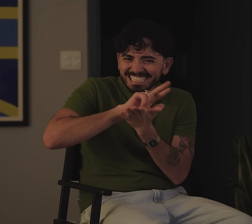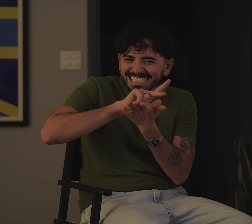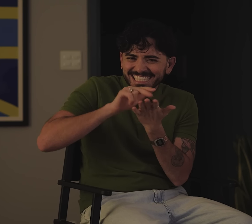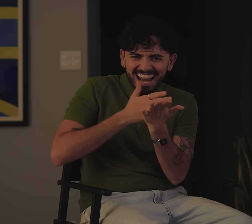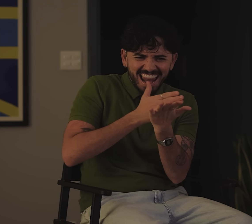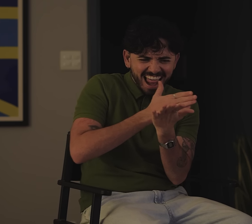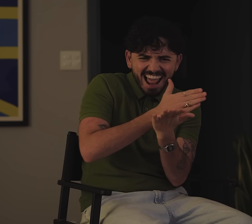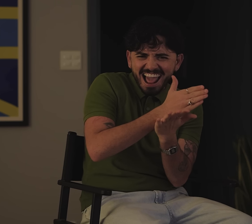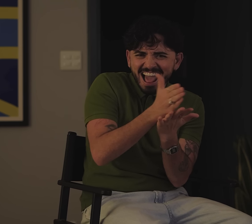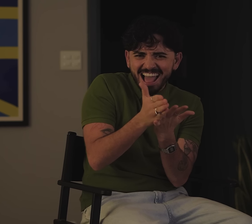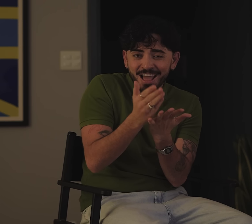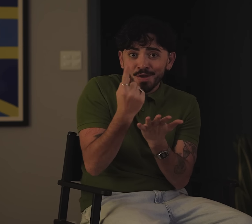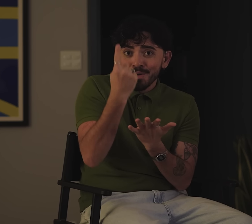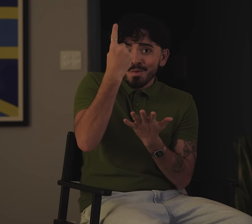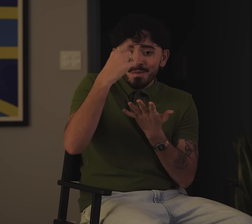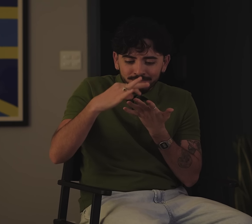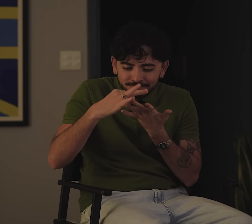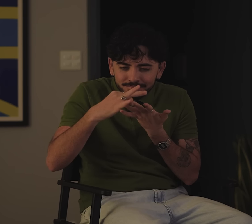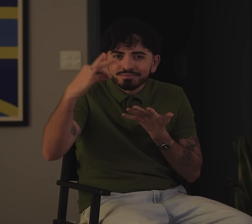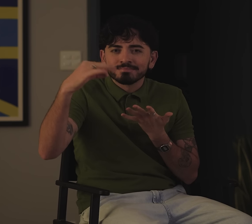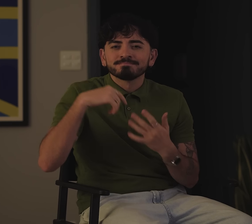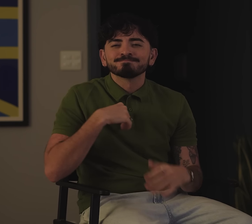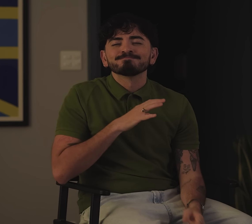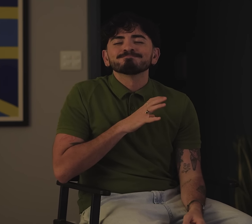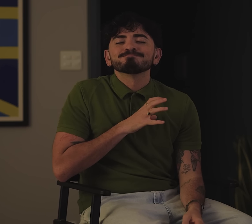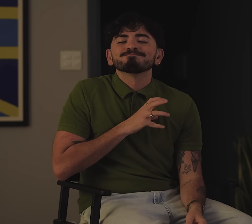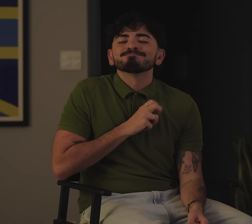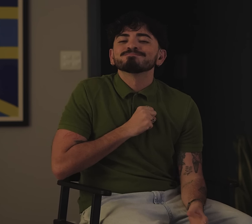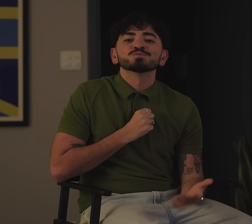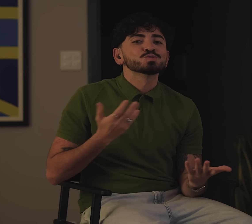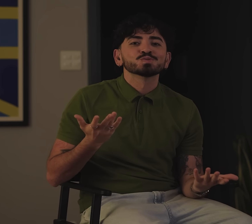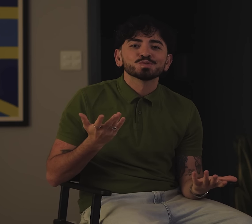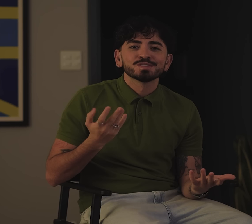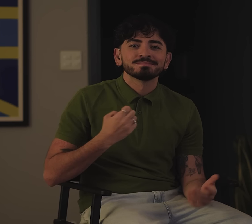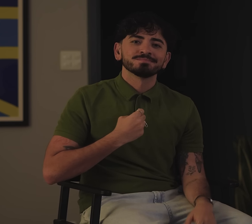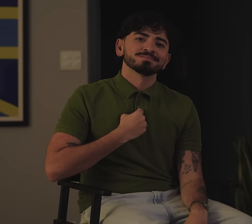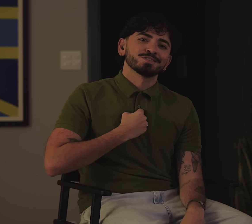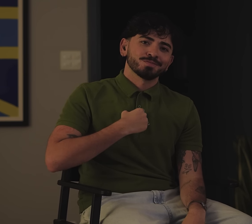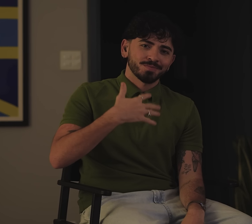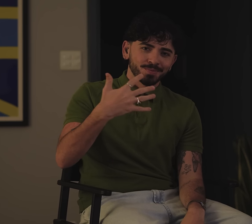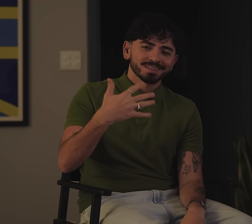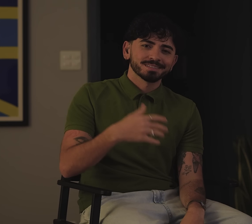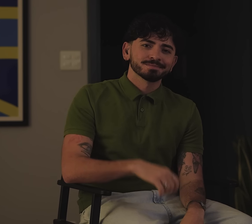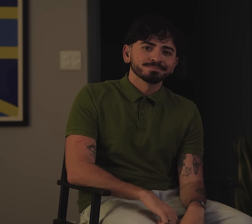sobre um dos projetos que mais amo: a Euforie-se.